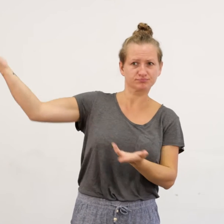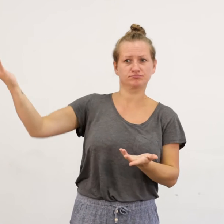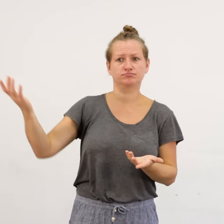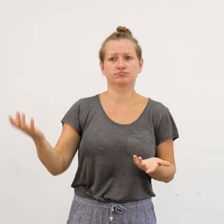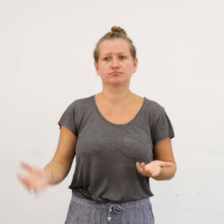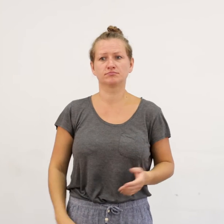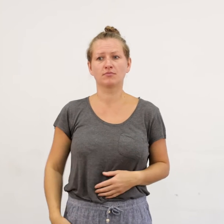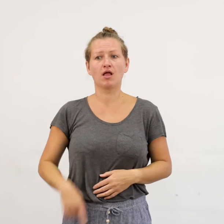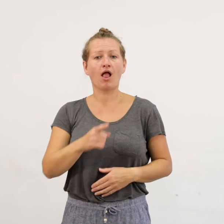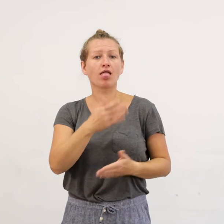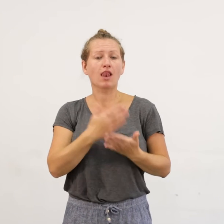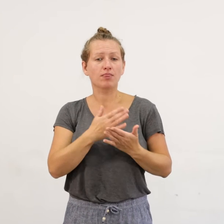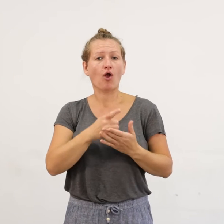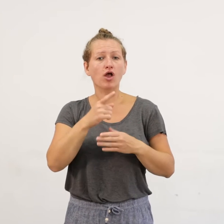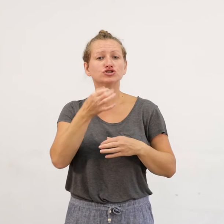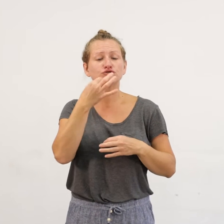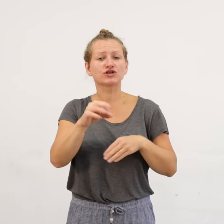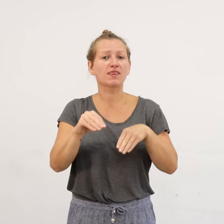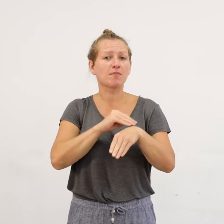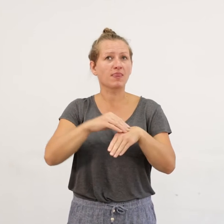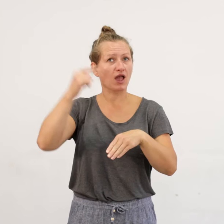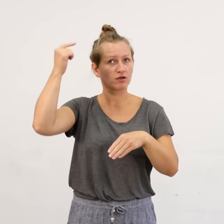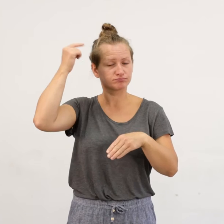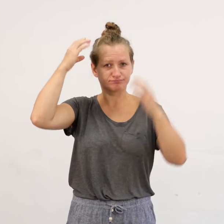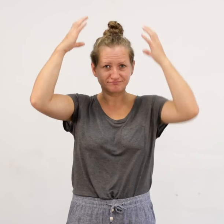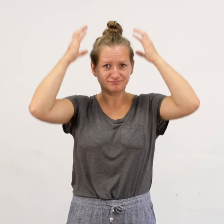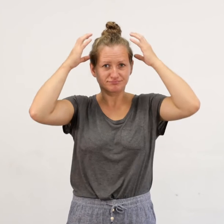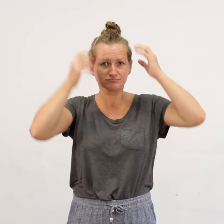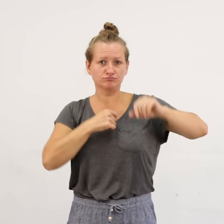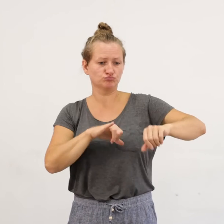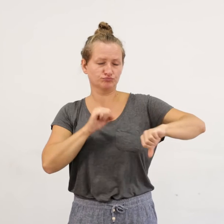dlatego wykonywane są z odpornych materiałów.